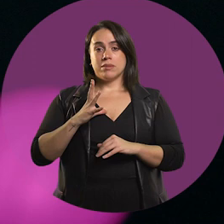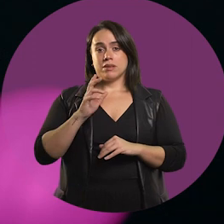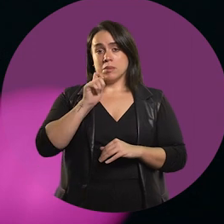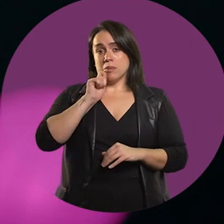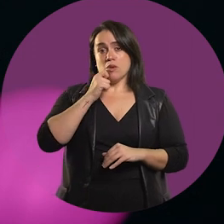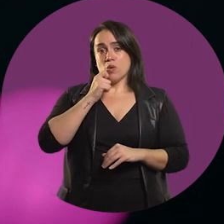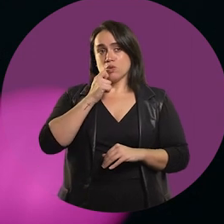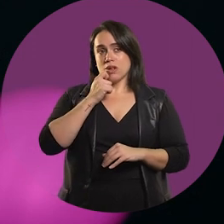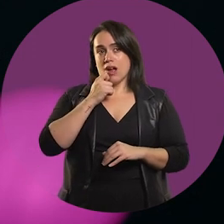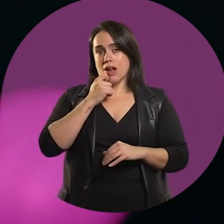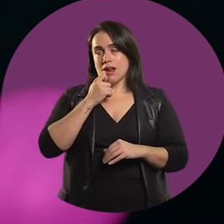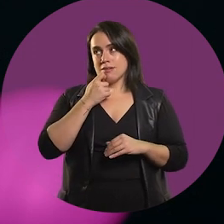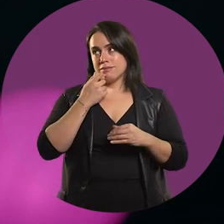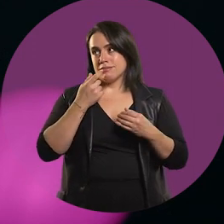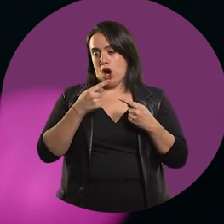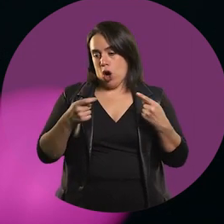Me gustan mucho las cosas